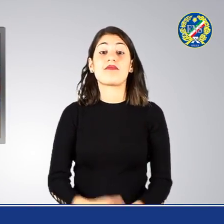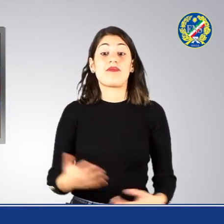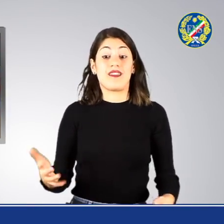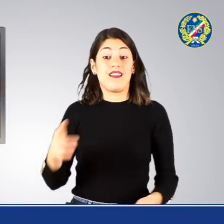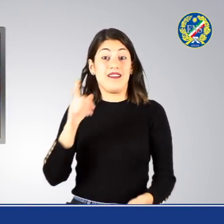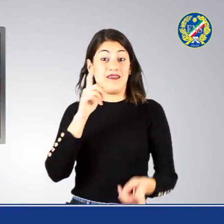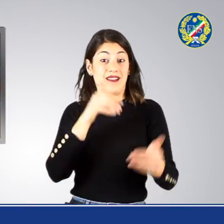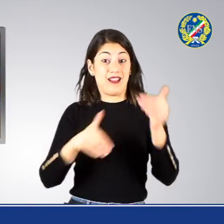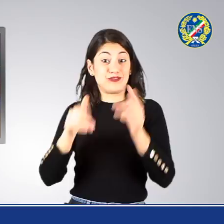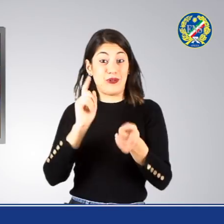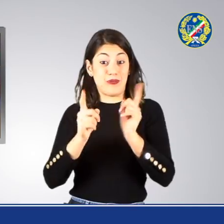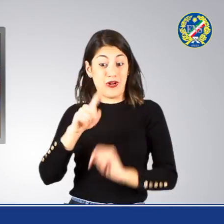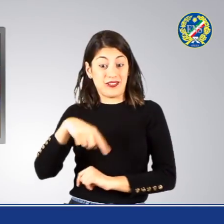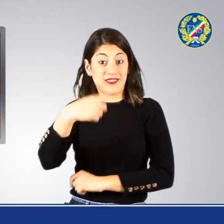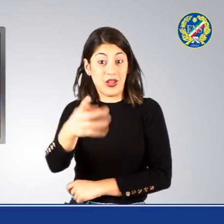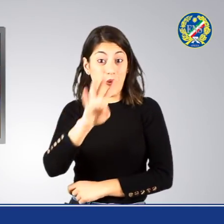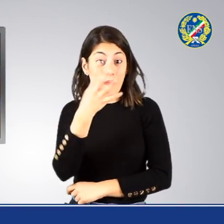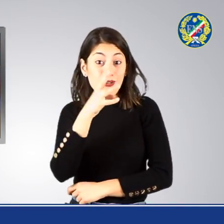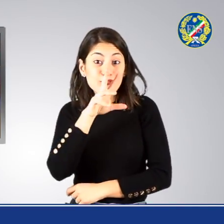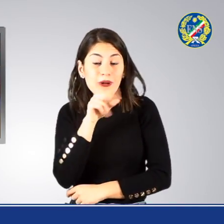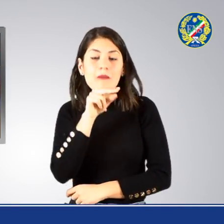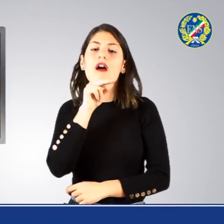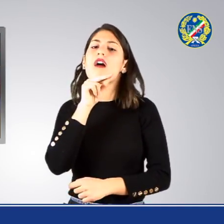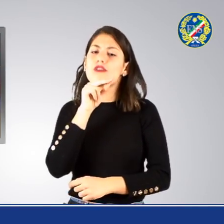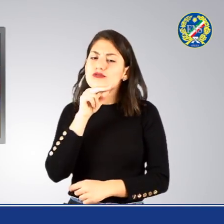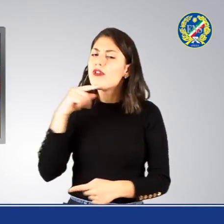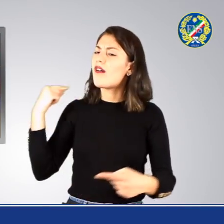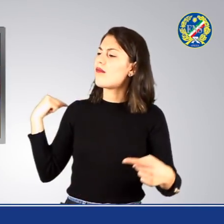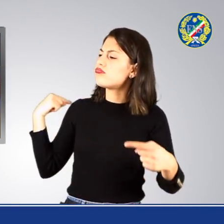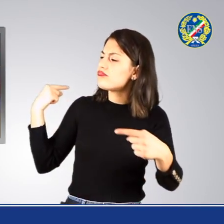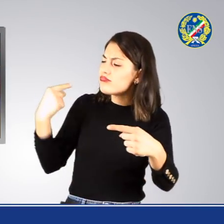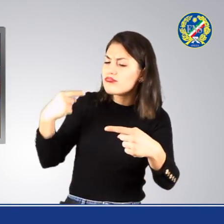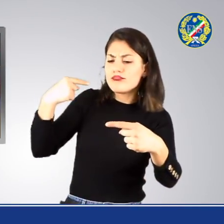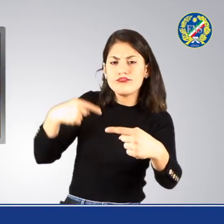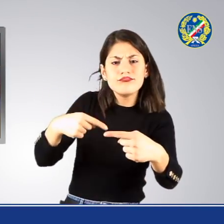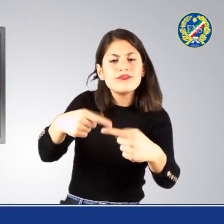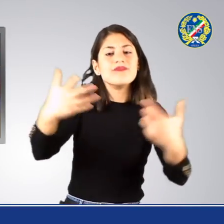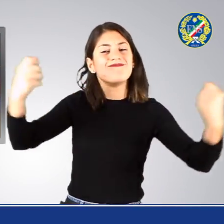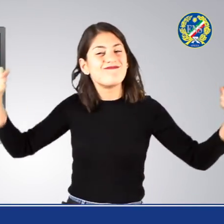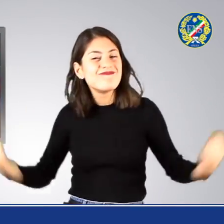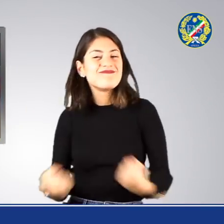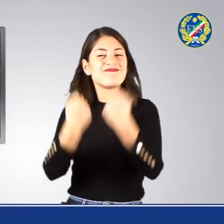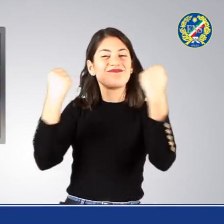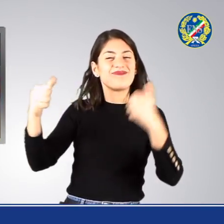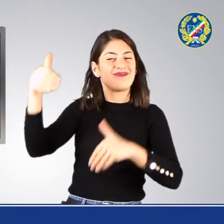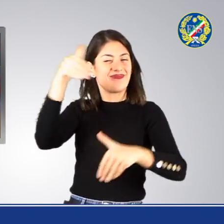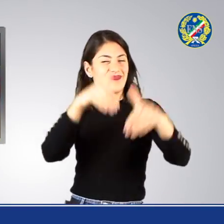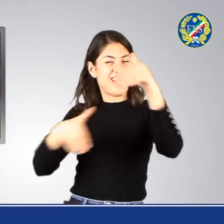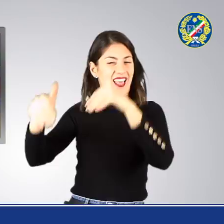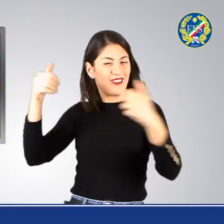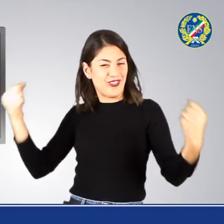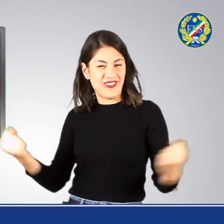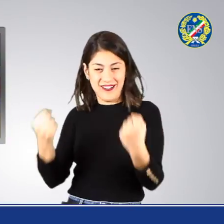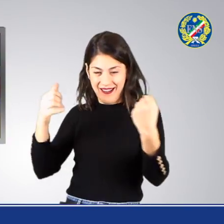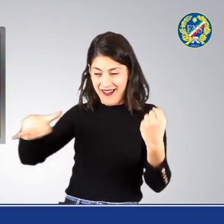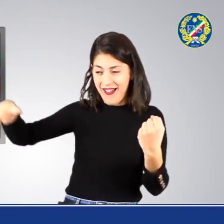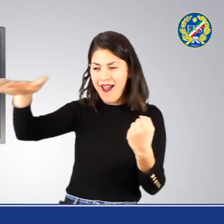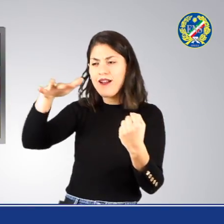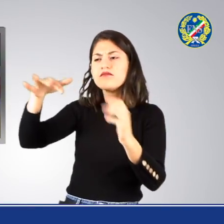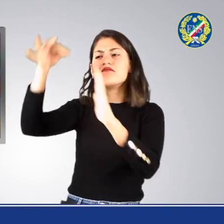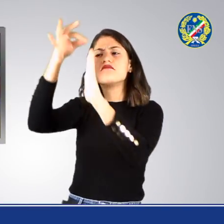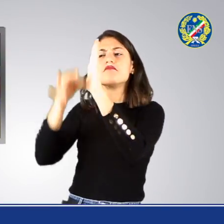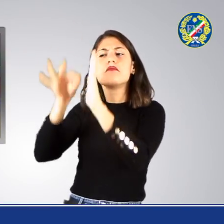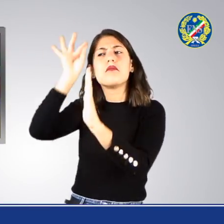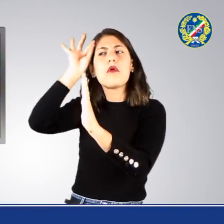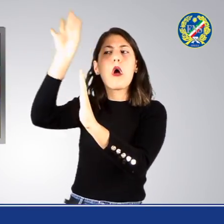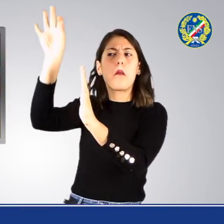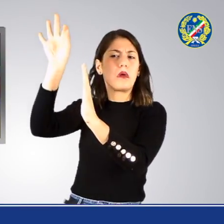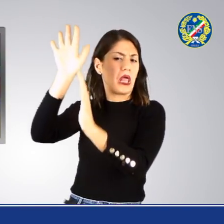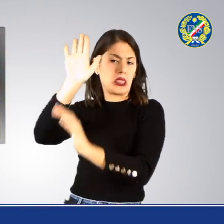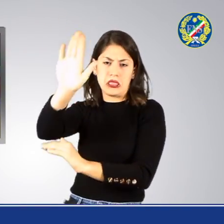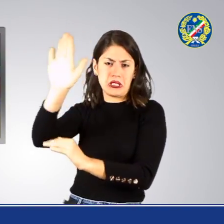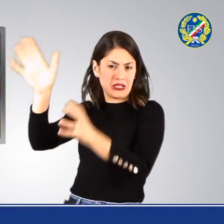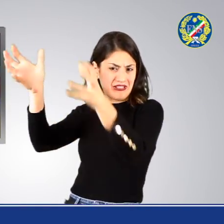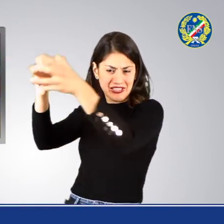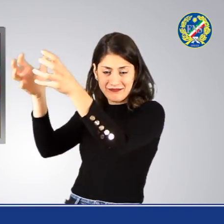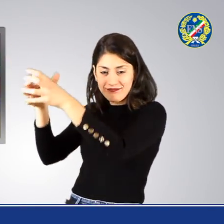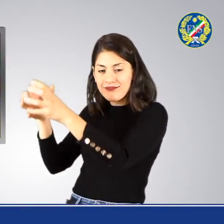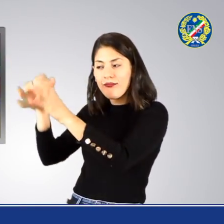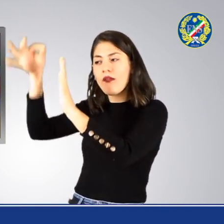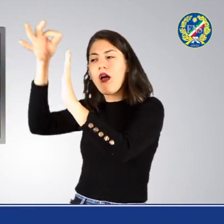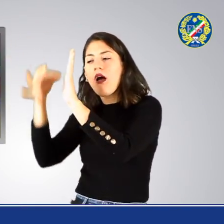Siamo entrati nel pieno della campagna elettorale per le elezioni politiche del 4 marzo 2018